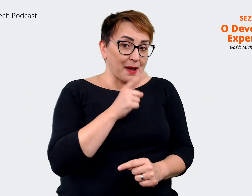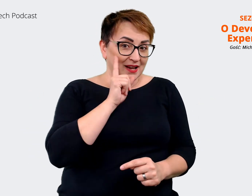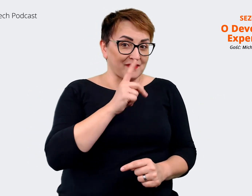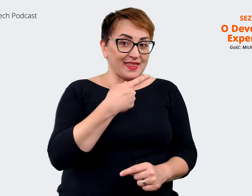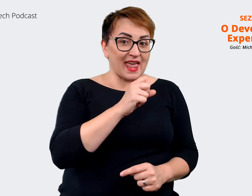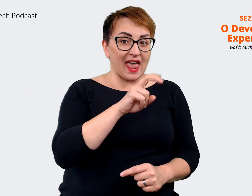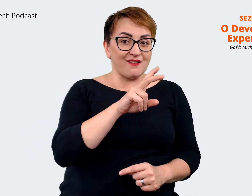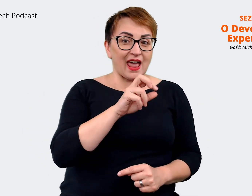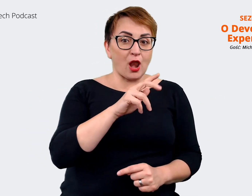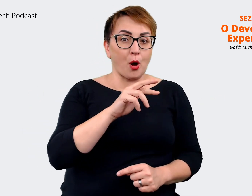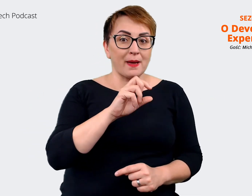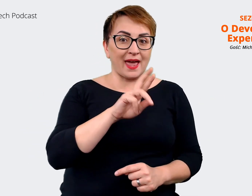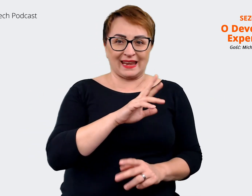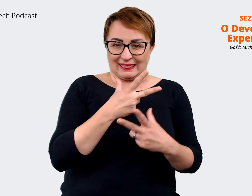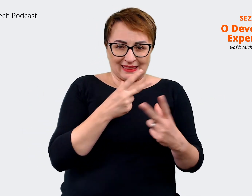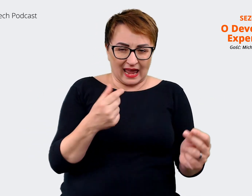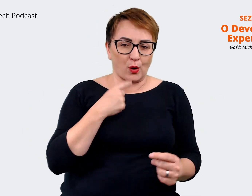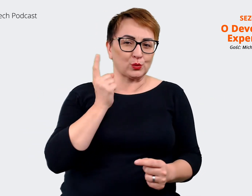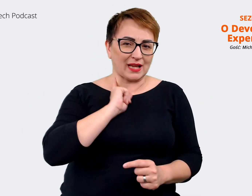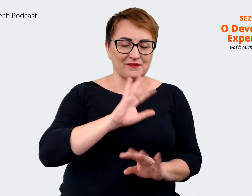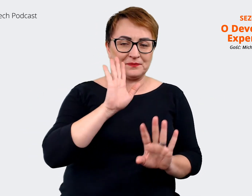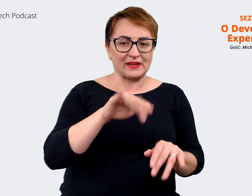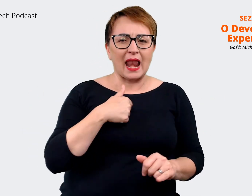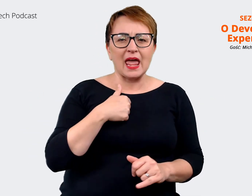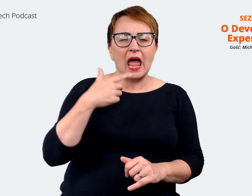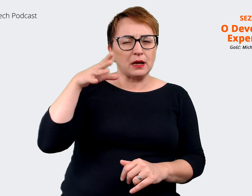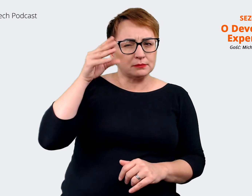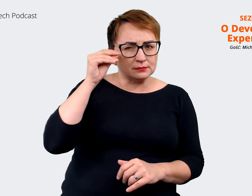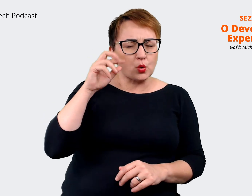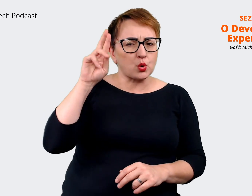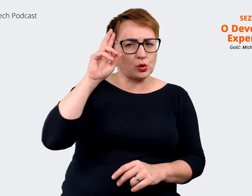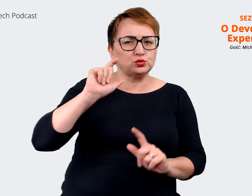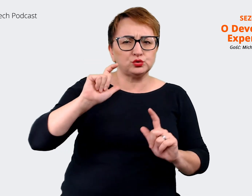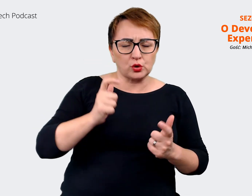jeżeli coś zrozumiałem, przez mój okres pracy w Allegro to jest jednak to, że jest bardzo duża